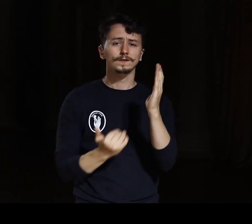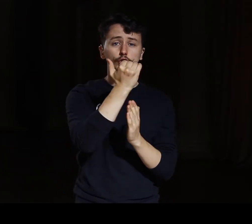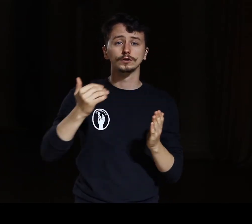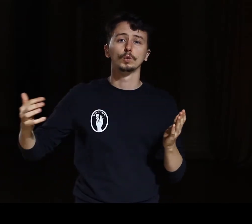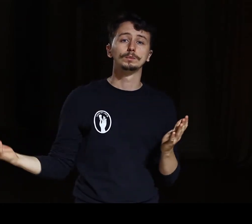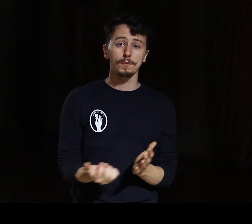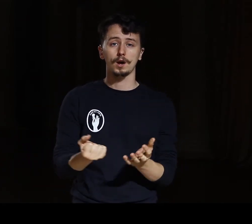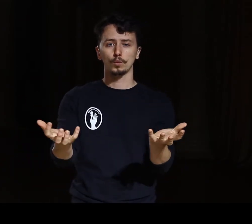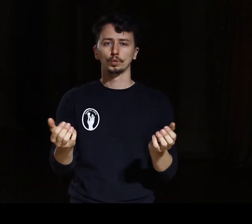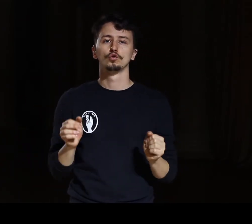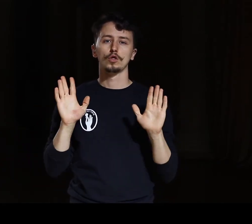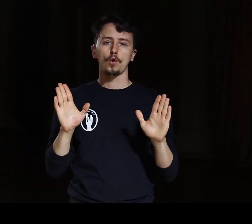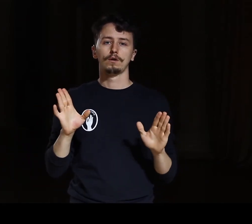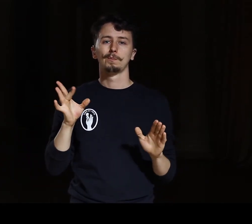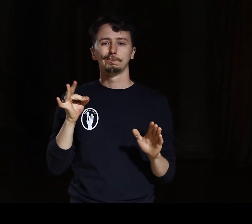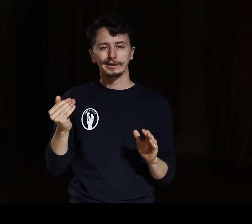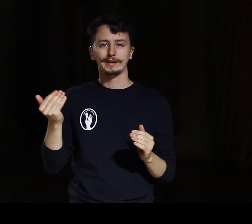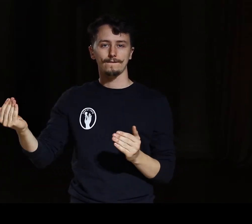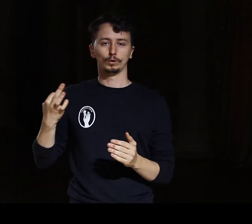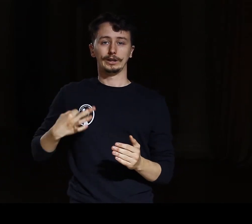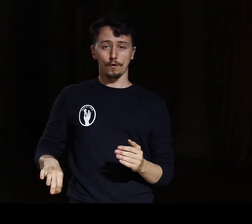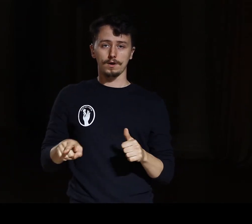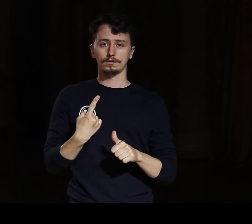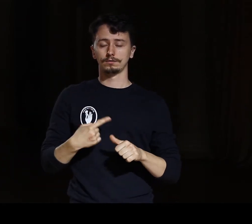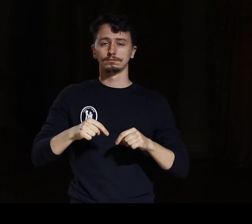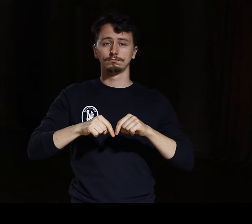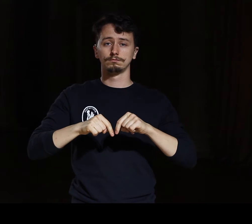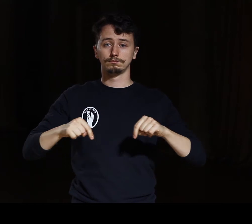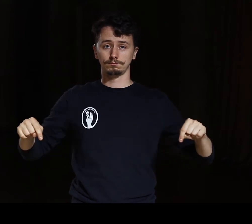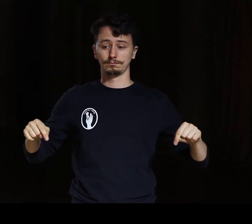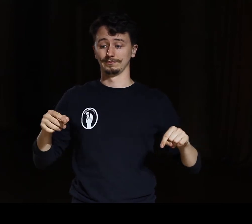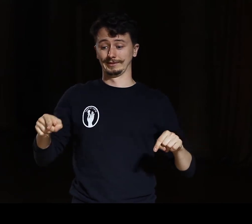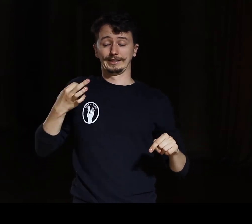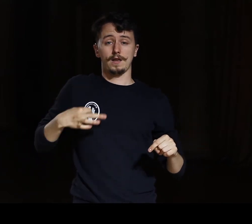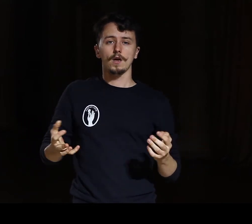наивысшего расцвета она достигла при его сыновьях Михаиле, Григории и Симеоне,